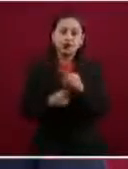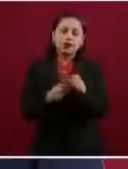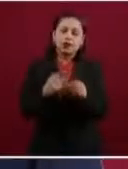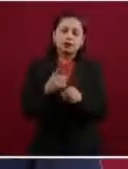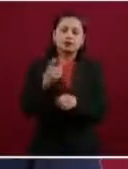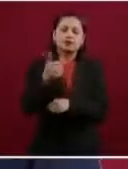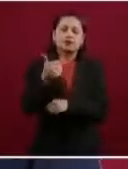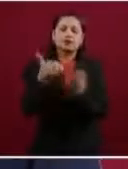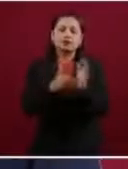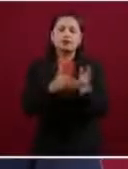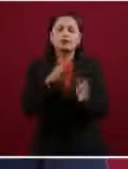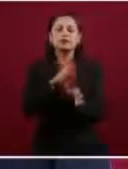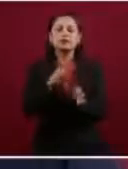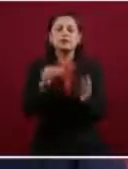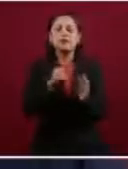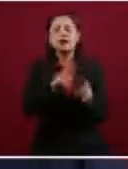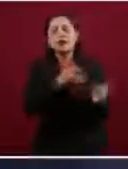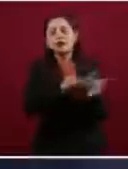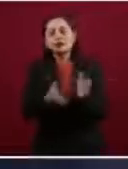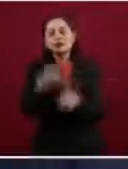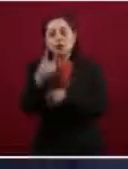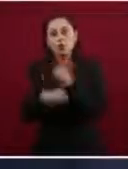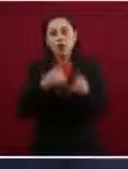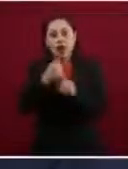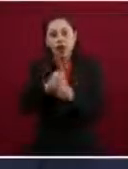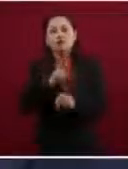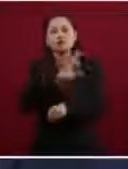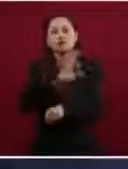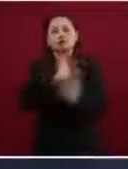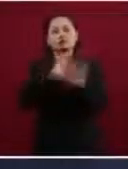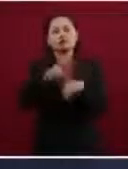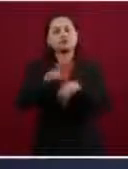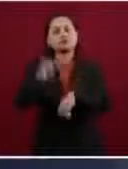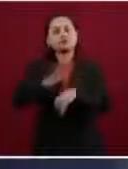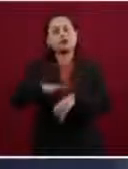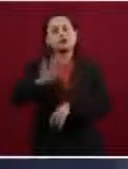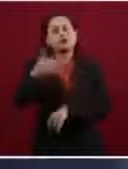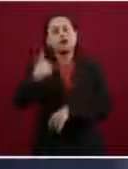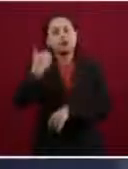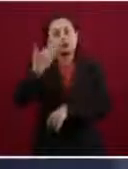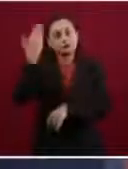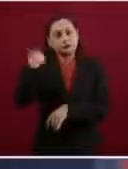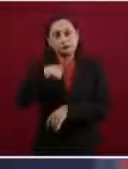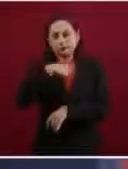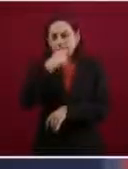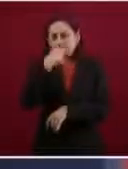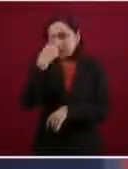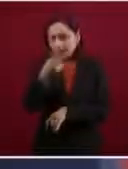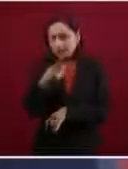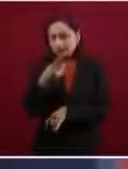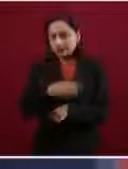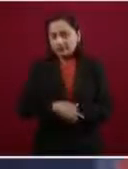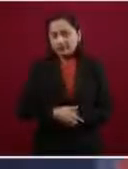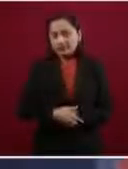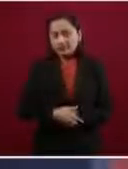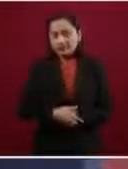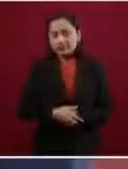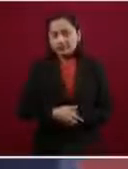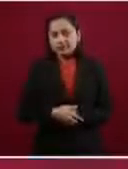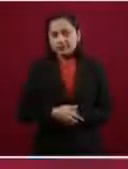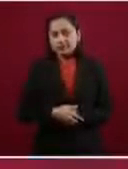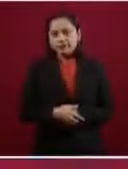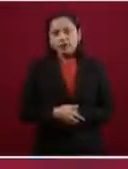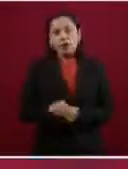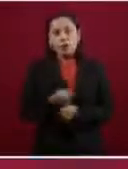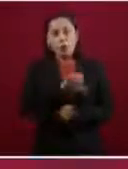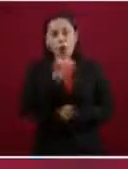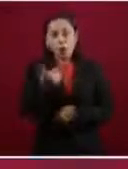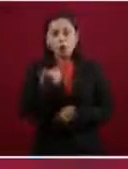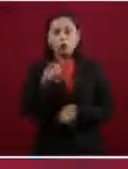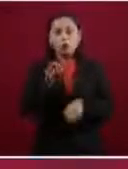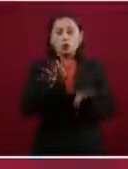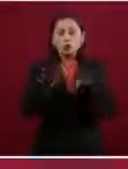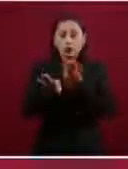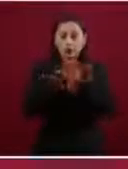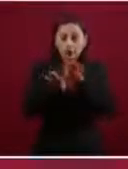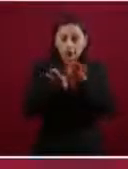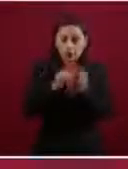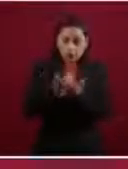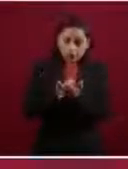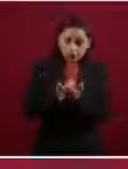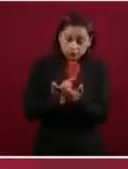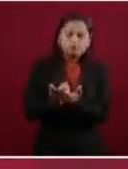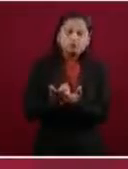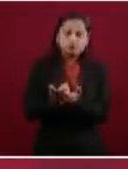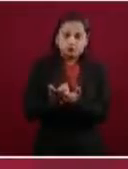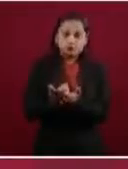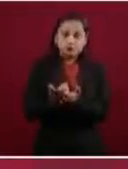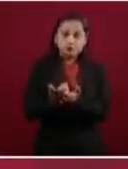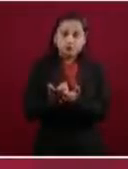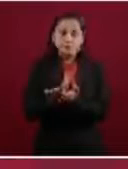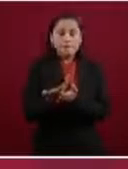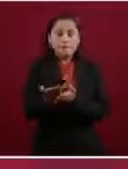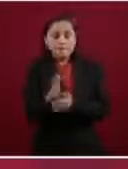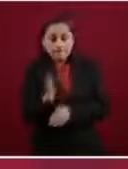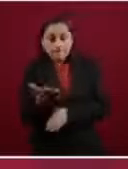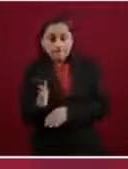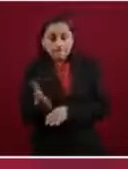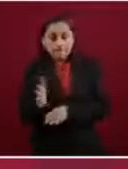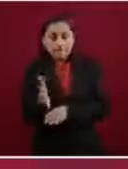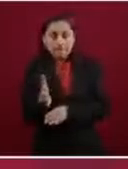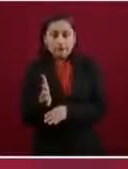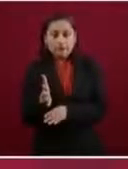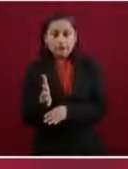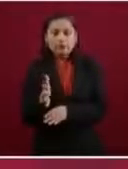Les decía yo también que el salario promedio de los cerca de 21 mil trabajadores afiliados